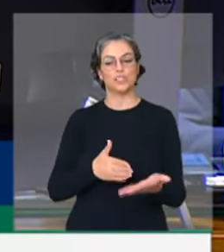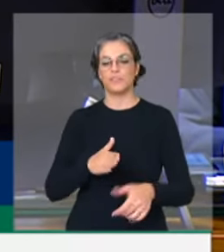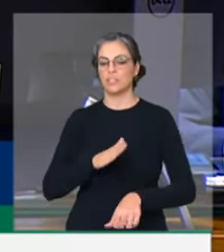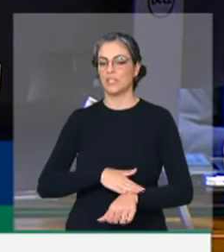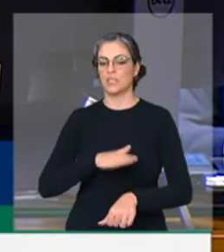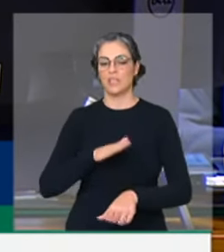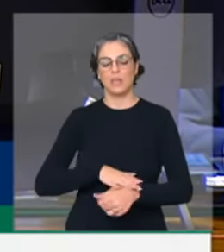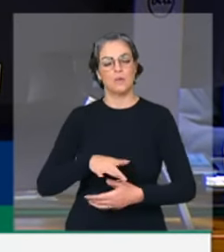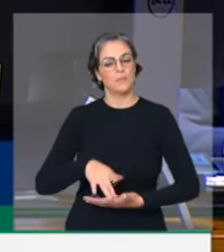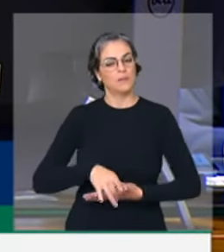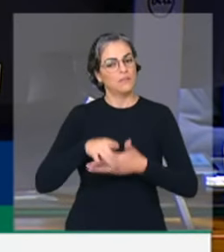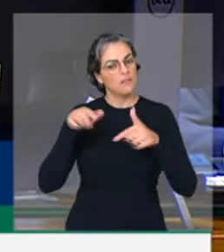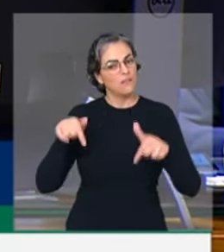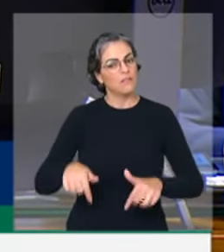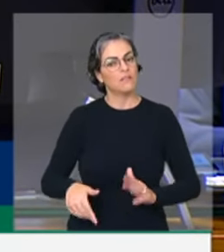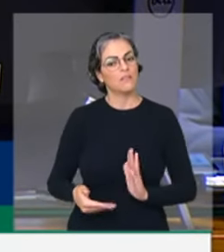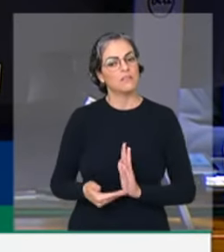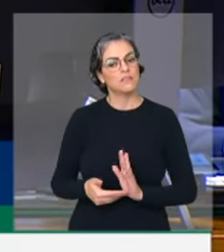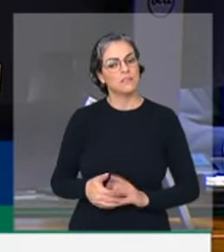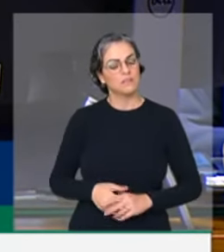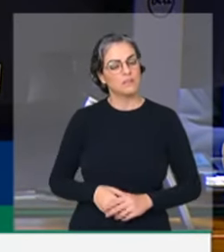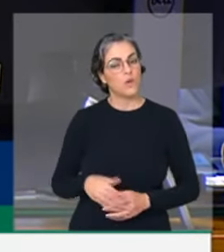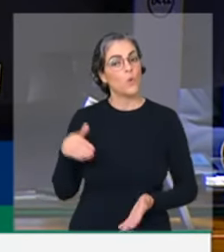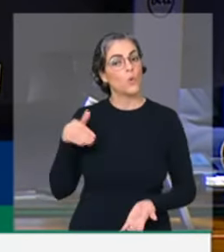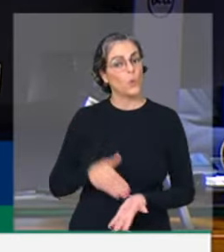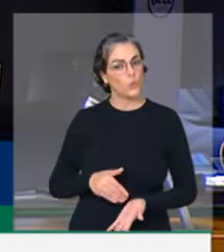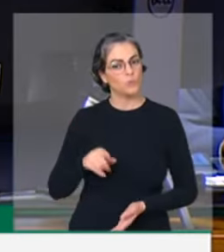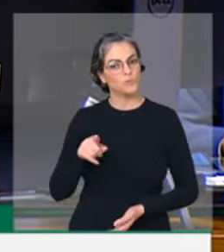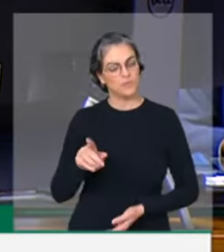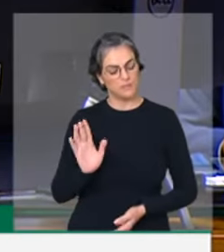[DEPUTADA]: EU LHE AGRADEÇO PROFUNDAMENTE, PRESIDENTE. -- [PRESIDENTE]: MUITO